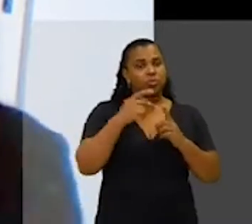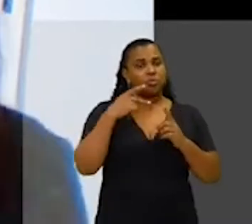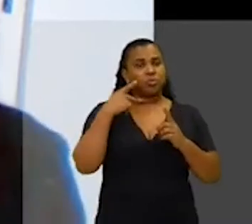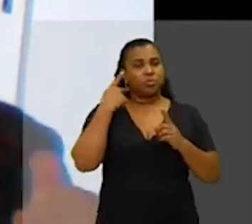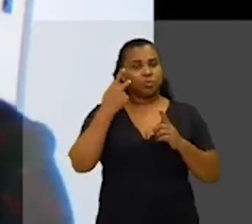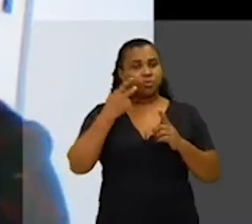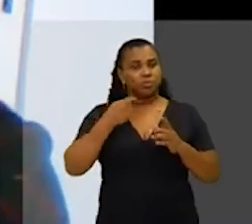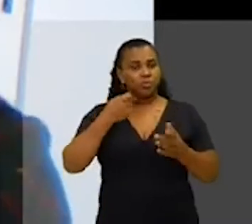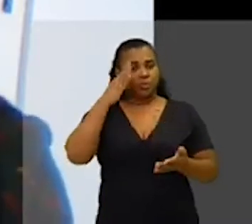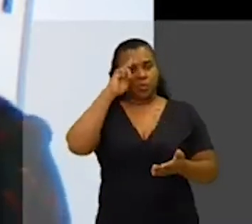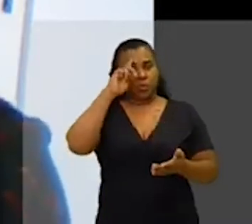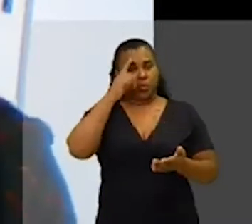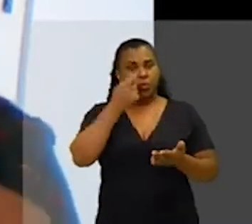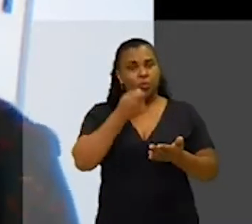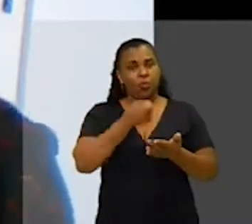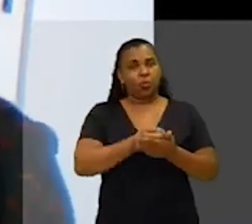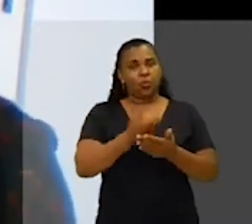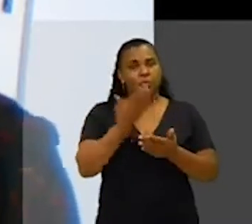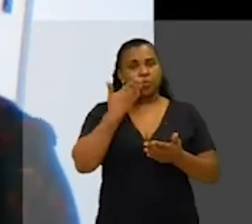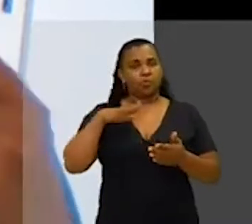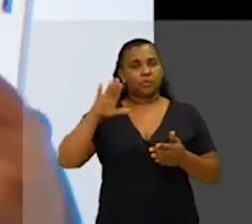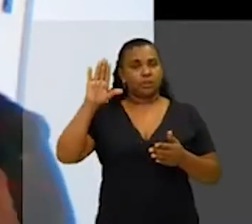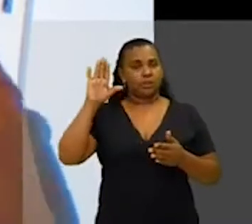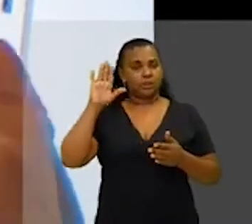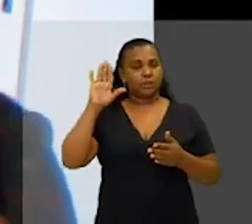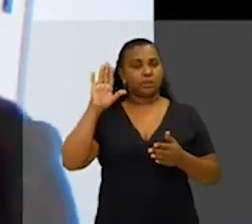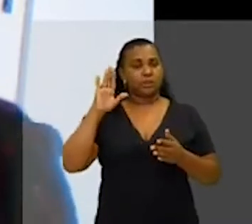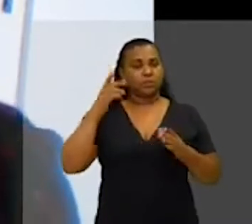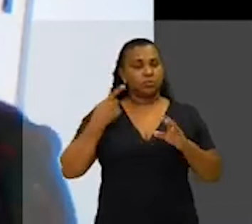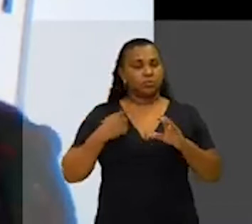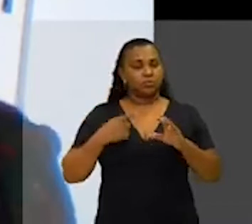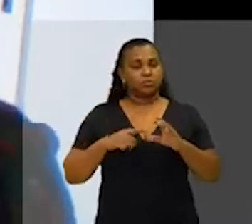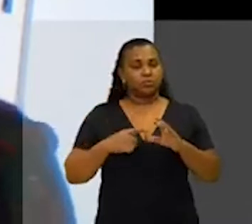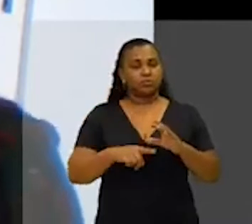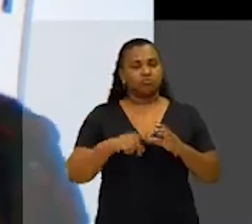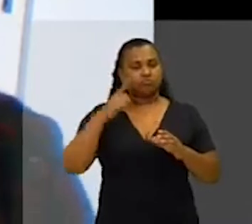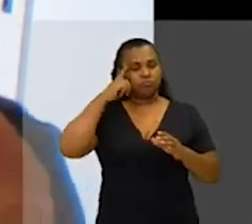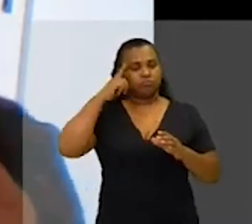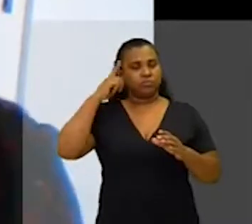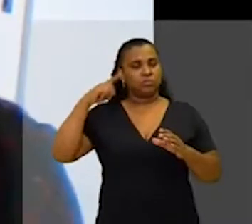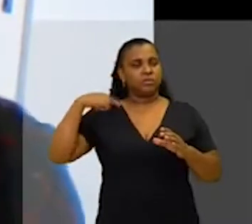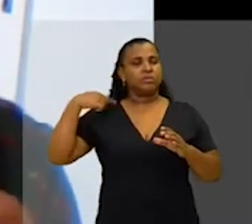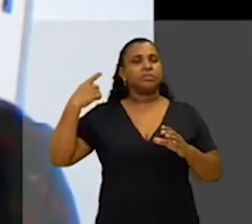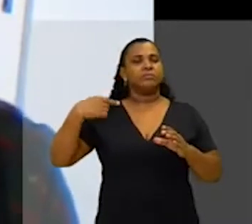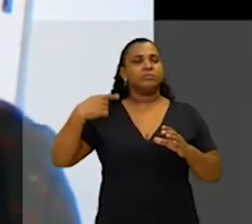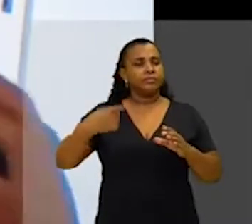de táticas políticas de maneira profunda de maneira cotidiana também contribuem para a